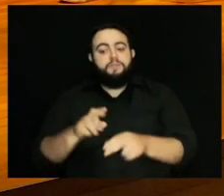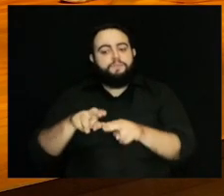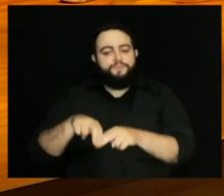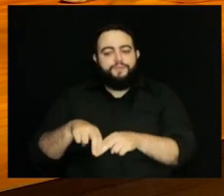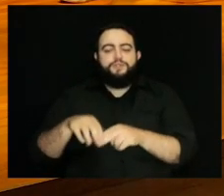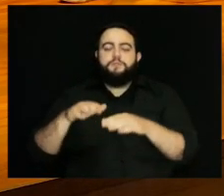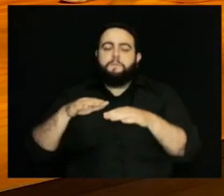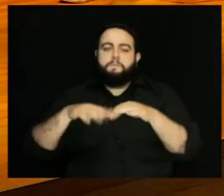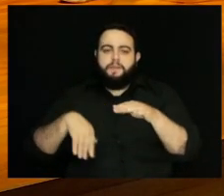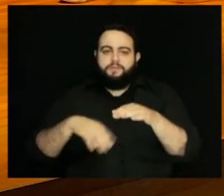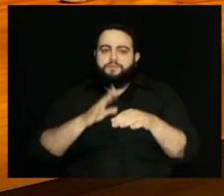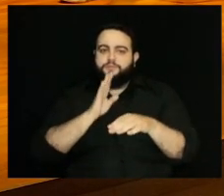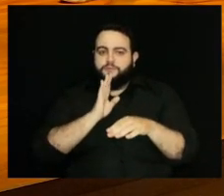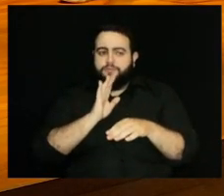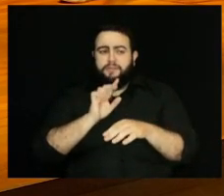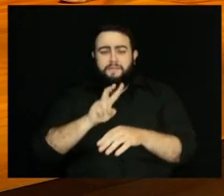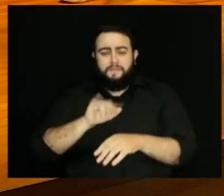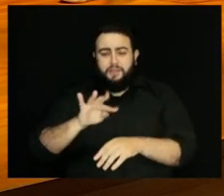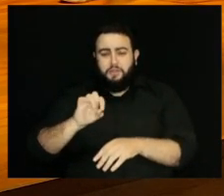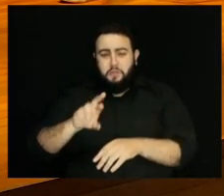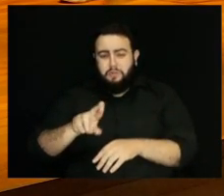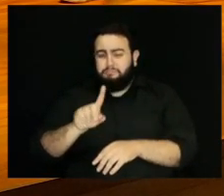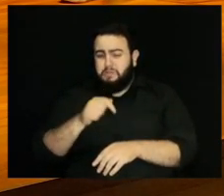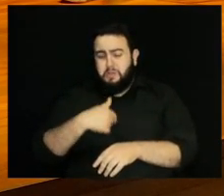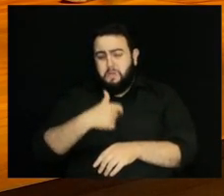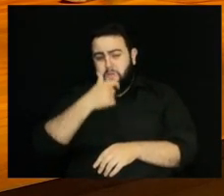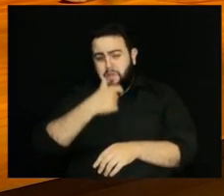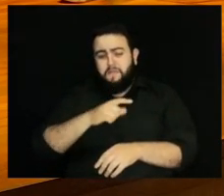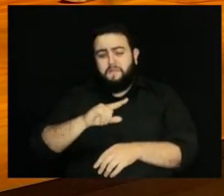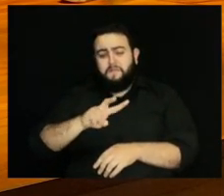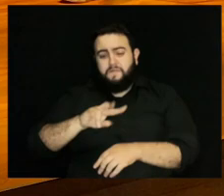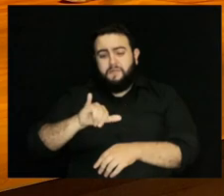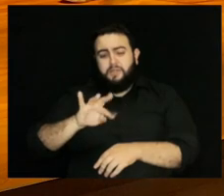não, acho que o Vítor tem o seu tamanho nacional, que é o tamanho de um artista como ele, que não